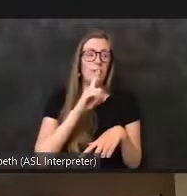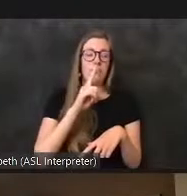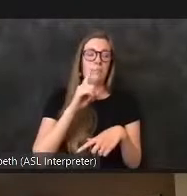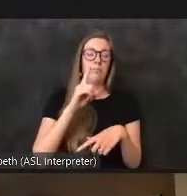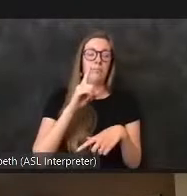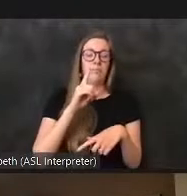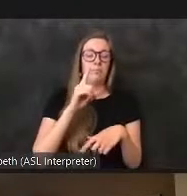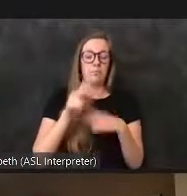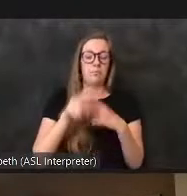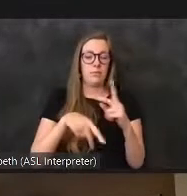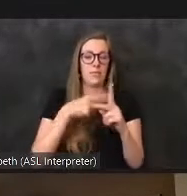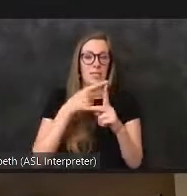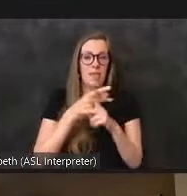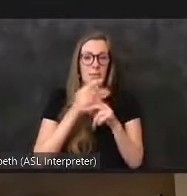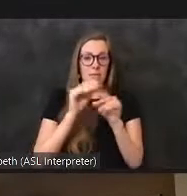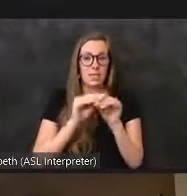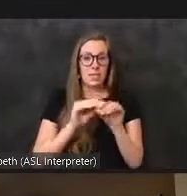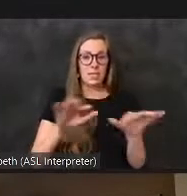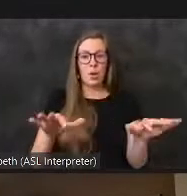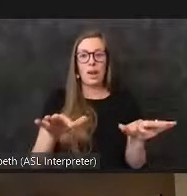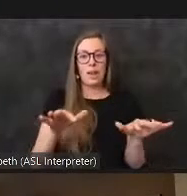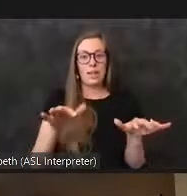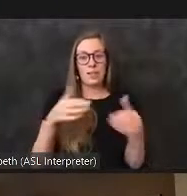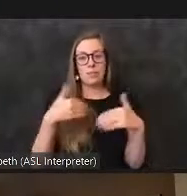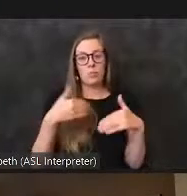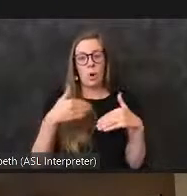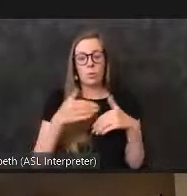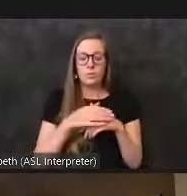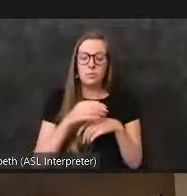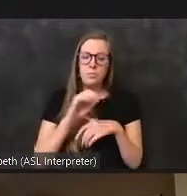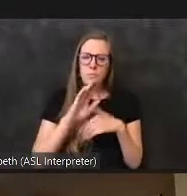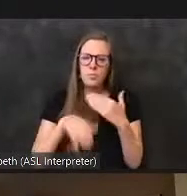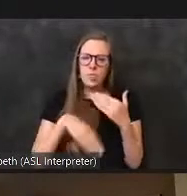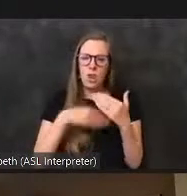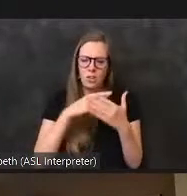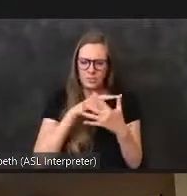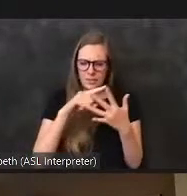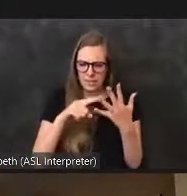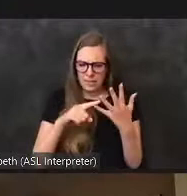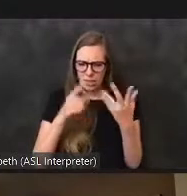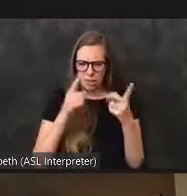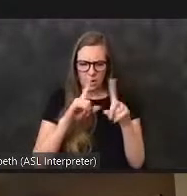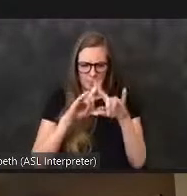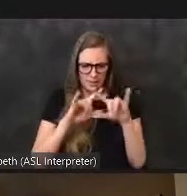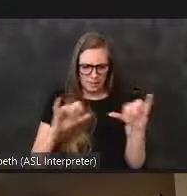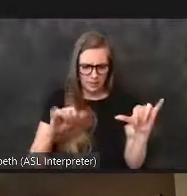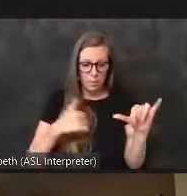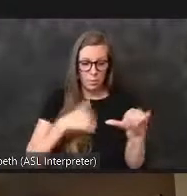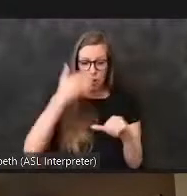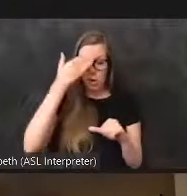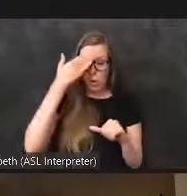El tipo de defensa naval que está golpeando nuestro sistema. Todas estas cosas están sucediendo. Sabemos que están ahí.